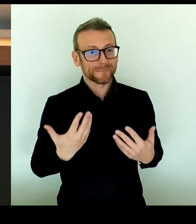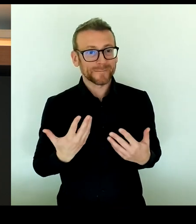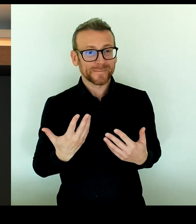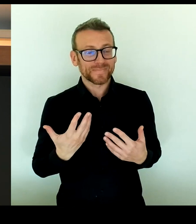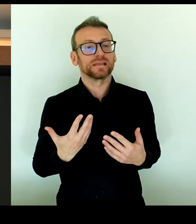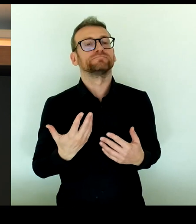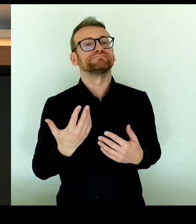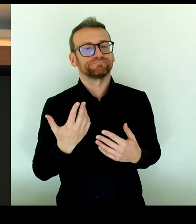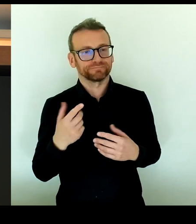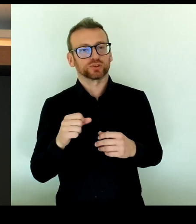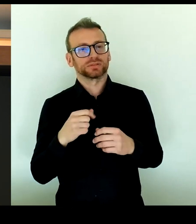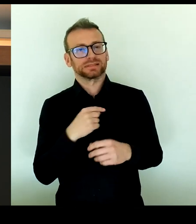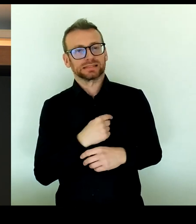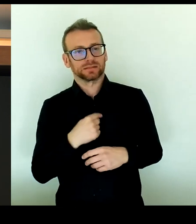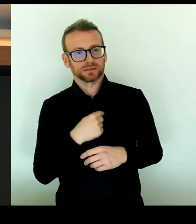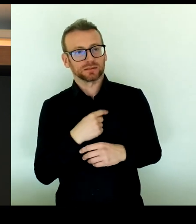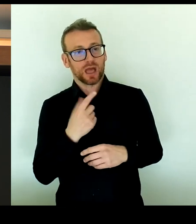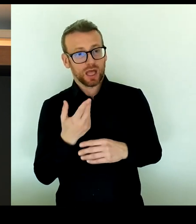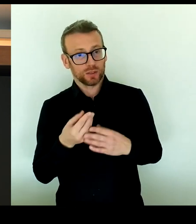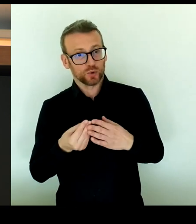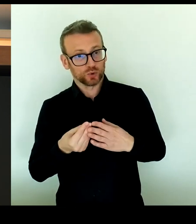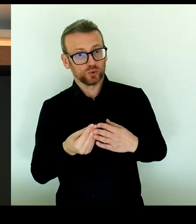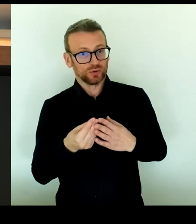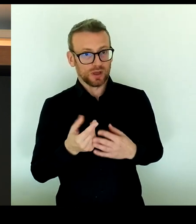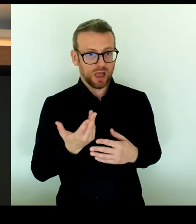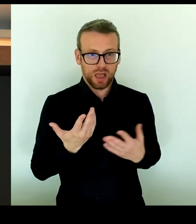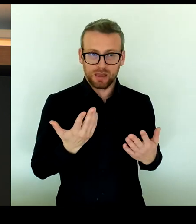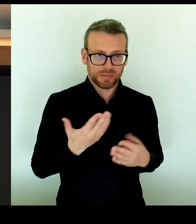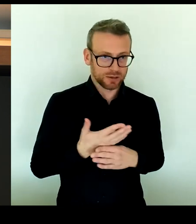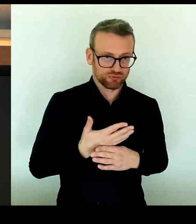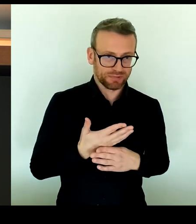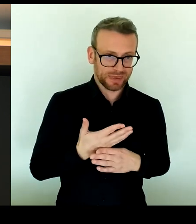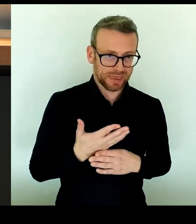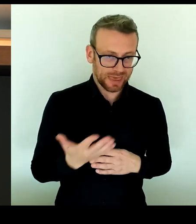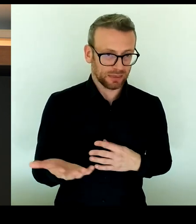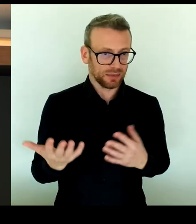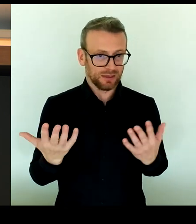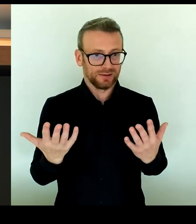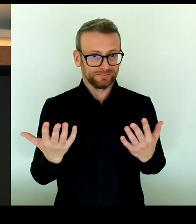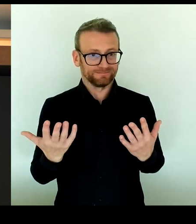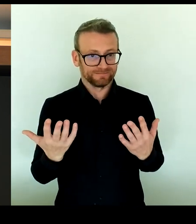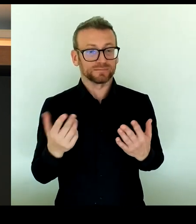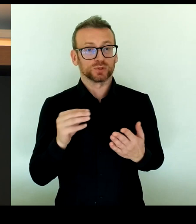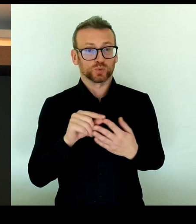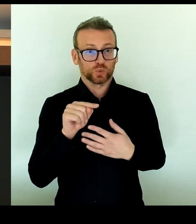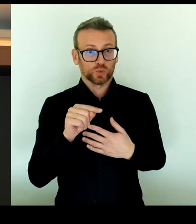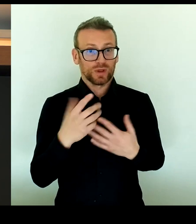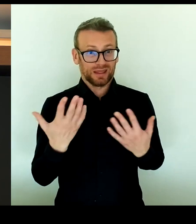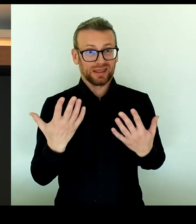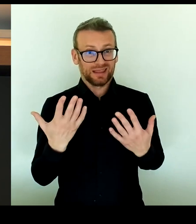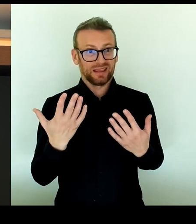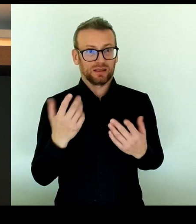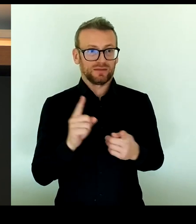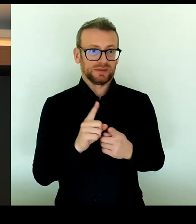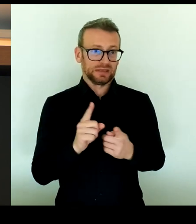der Schuldatenverordnung an, da diese mit der gesetzlichen Lage, aber auch mit der Realität nicht mehr wirklich kompatibel ist.